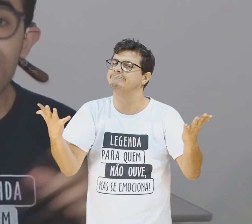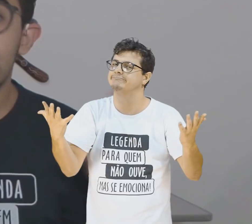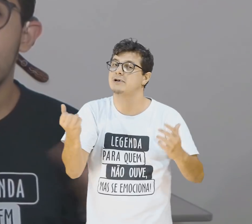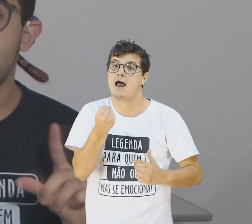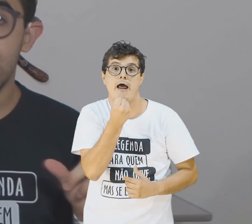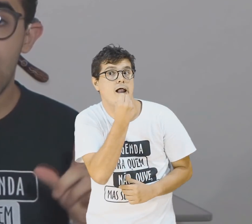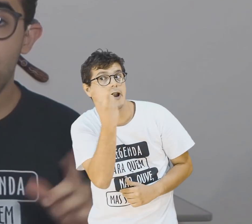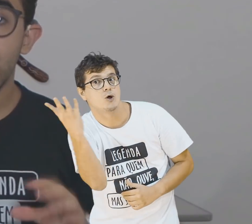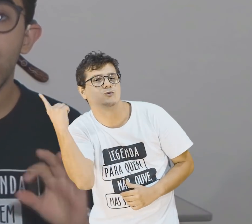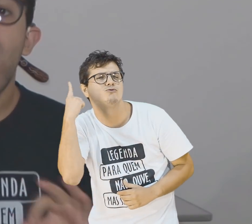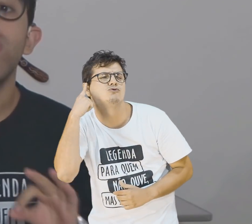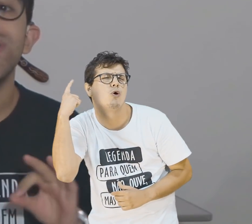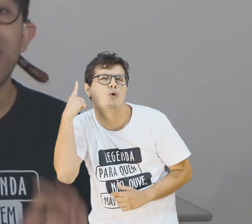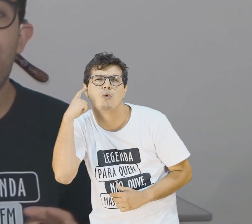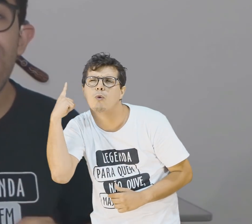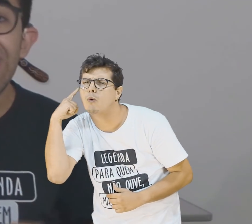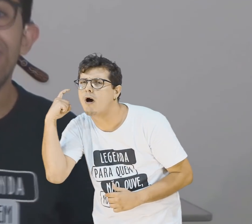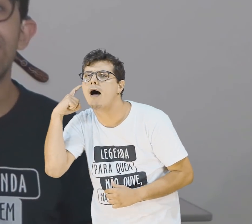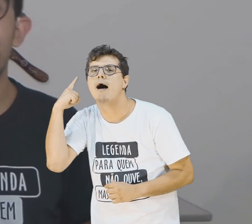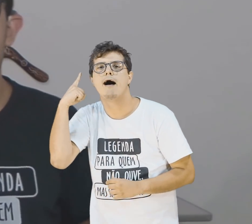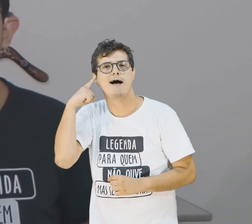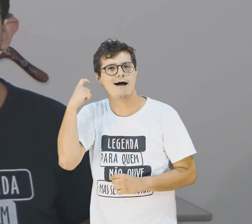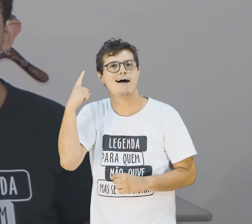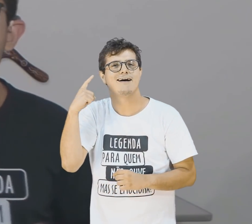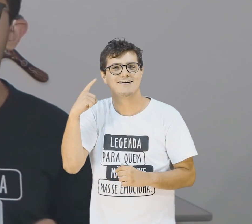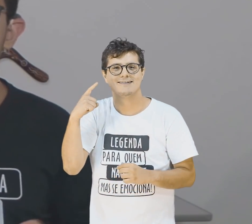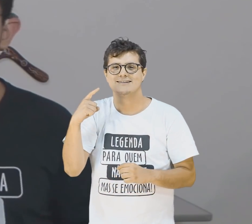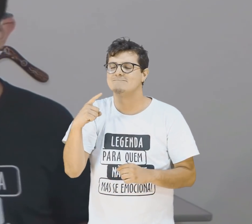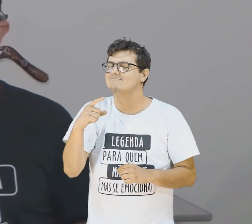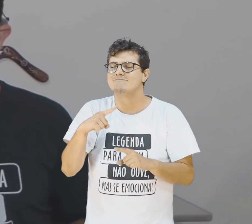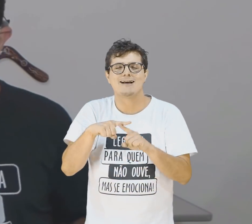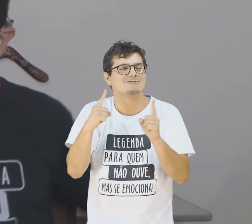A televisão só consigo entender com a legenda.